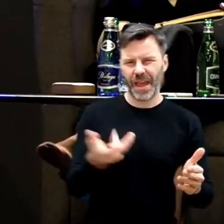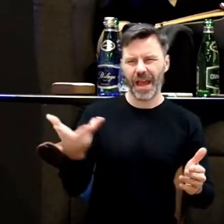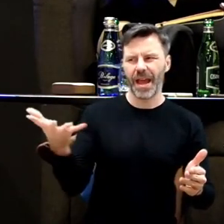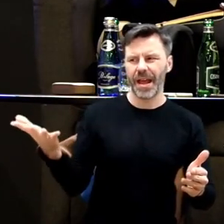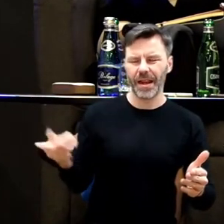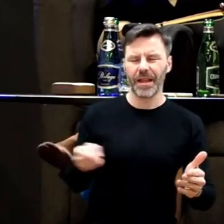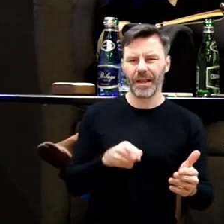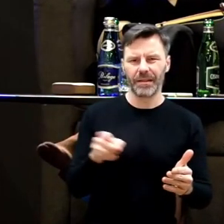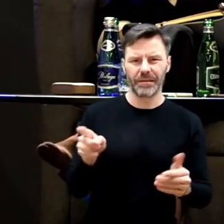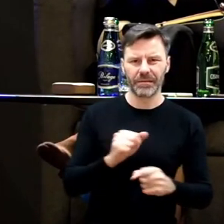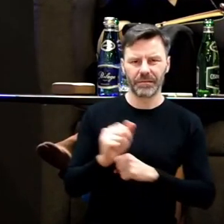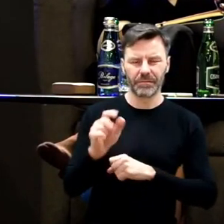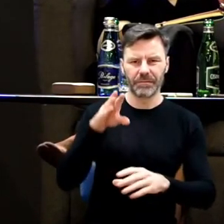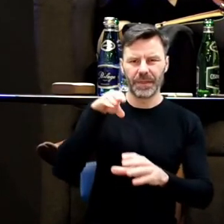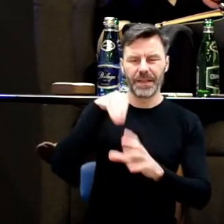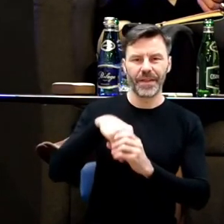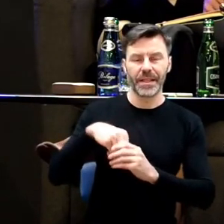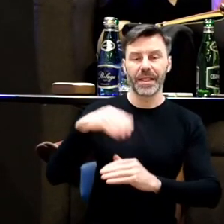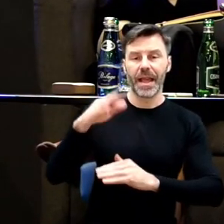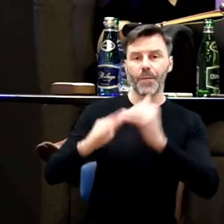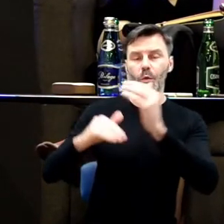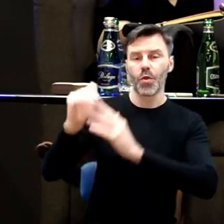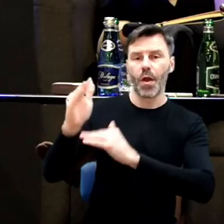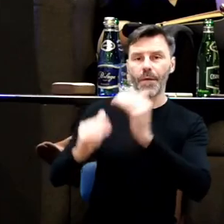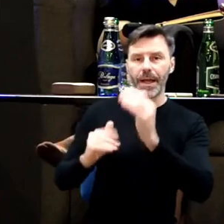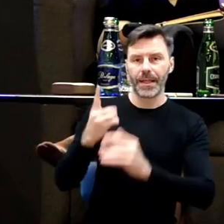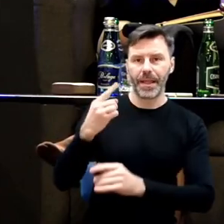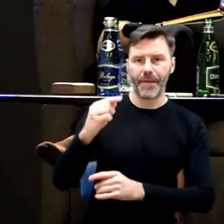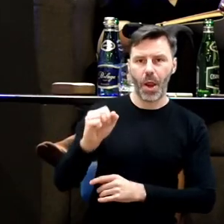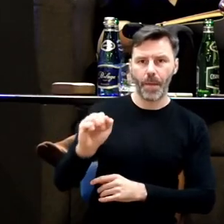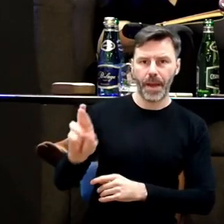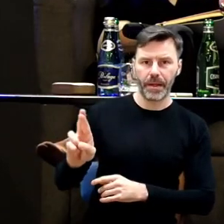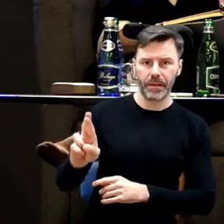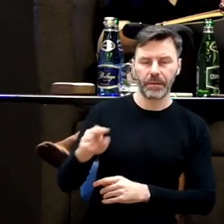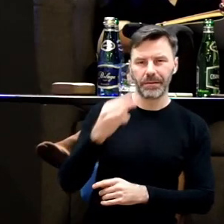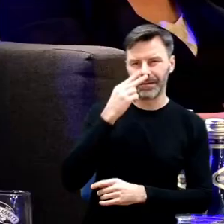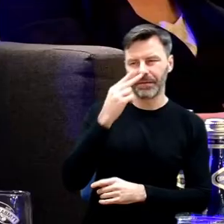deweloperskich, gdzie wskaźniki ekonomiczne oczywiście są konieczne do uzyskania,